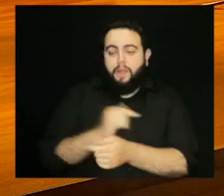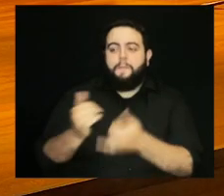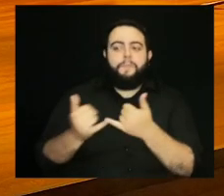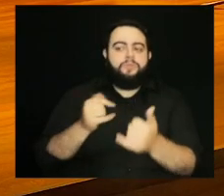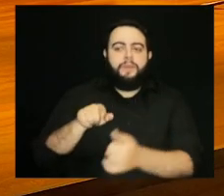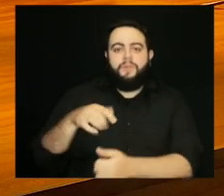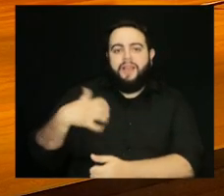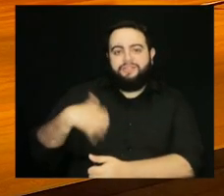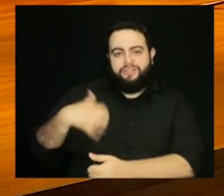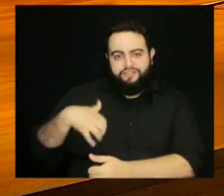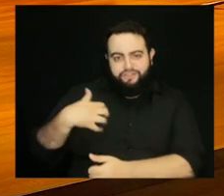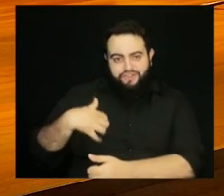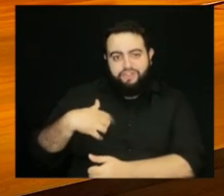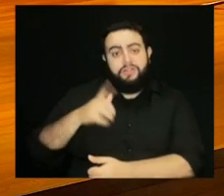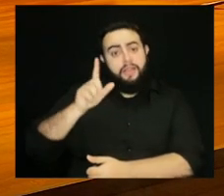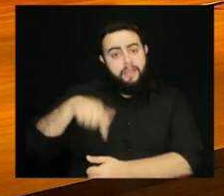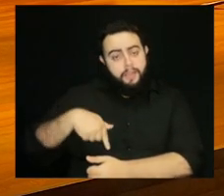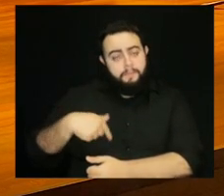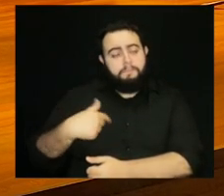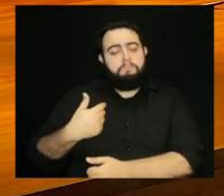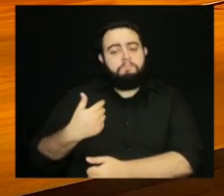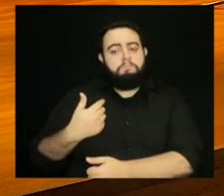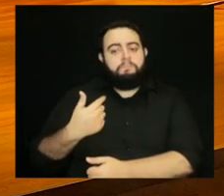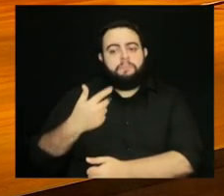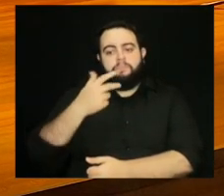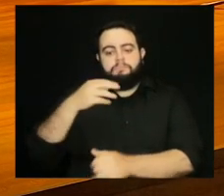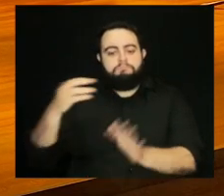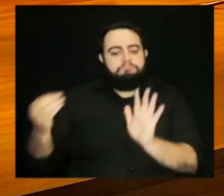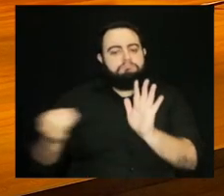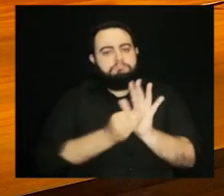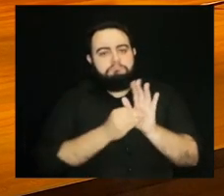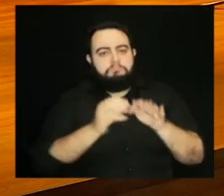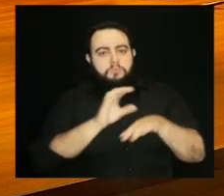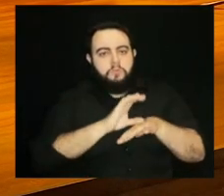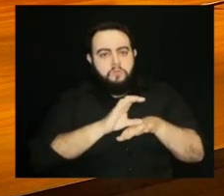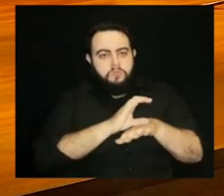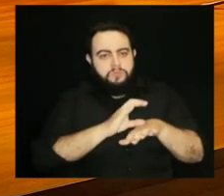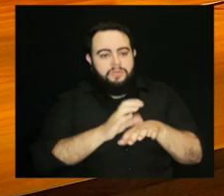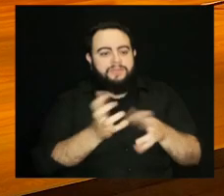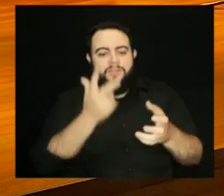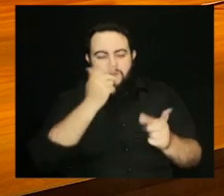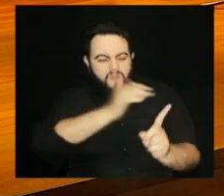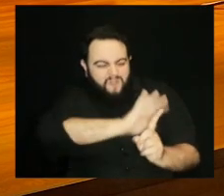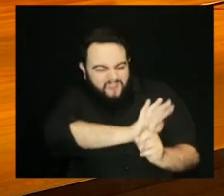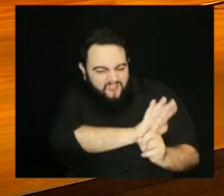que tinha como política de estado na constituição matar os índios para tomar o território do sul